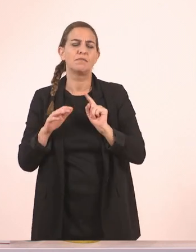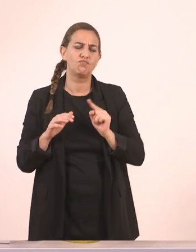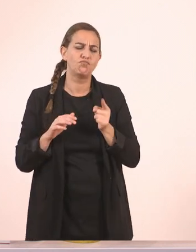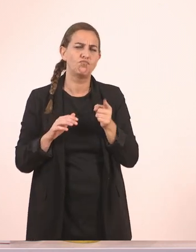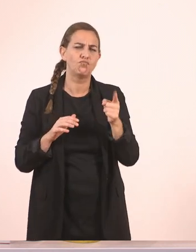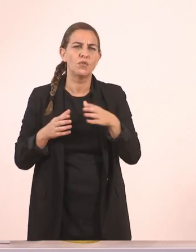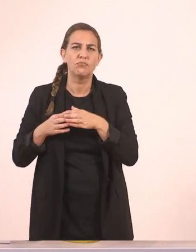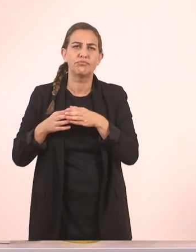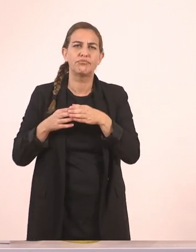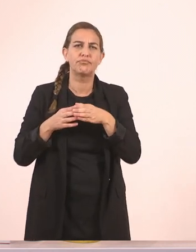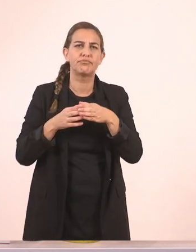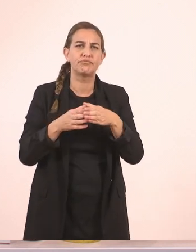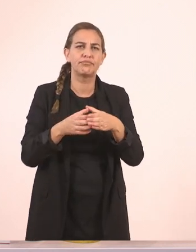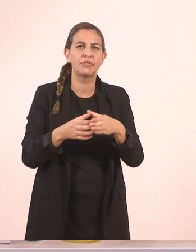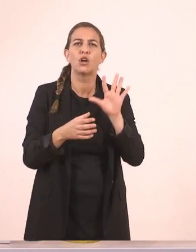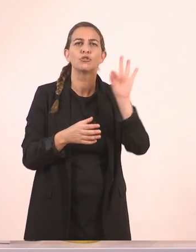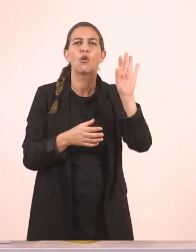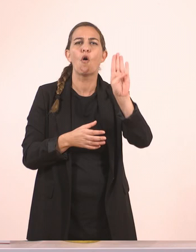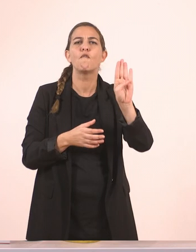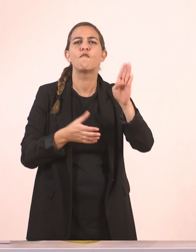σταμάτησαν στο παλάτι του βασιλιά Ηρώδη.